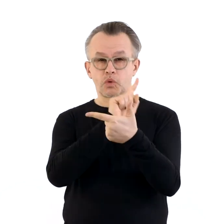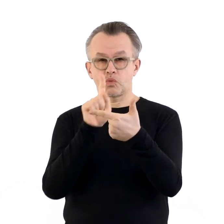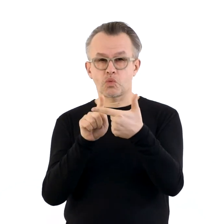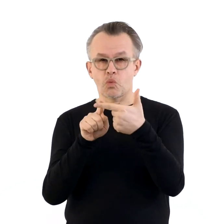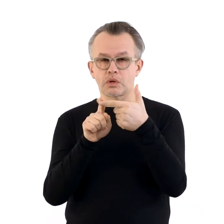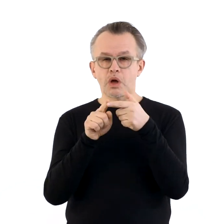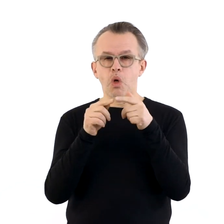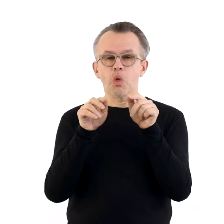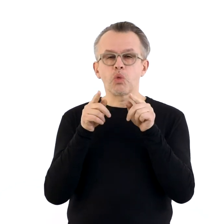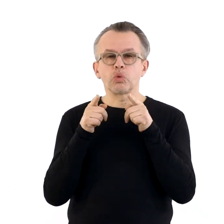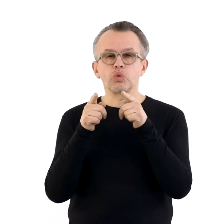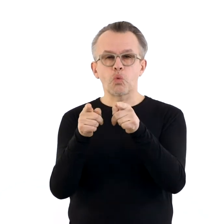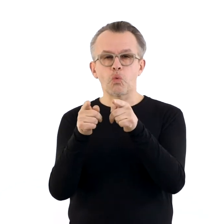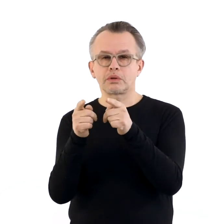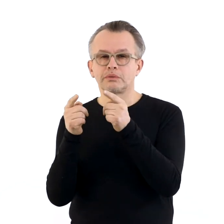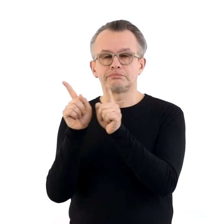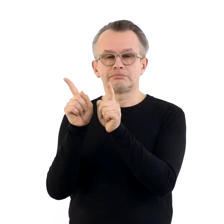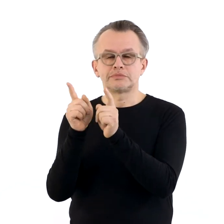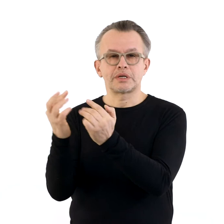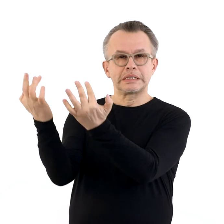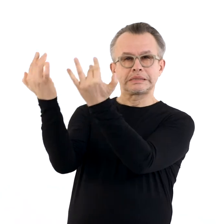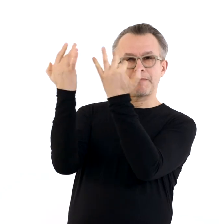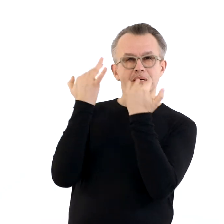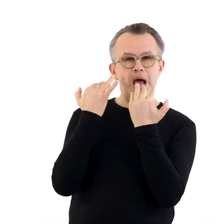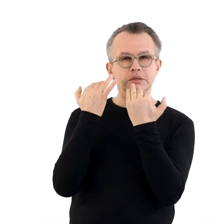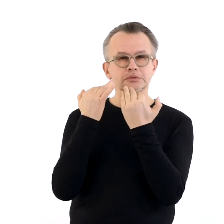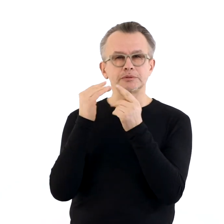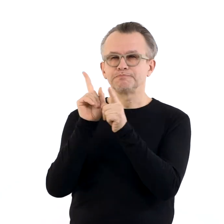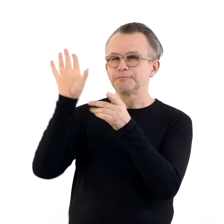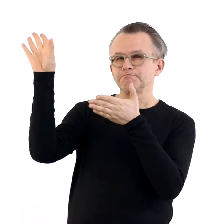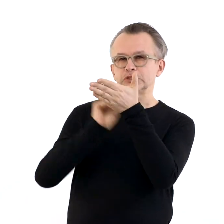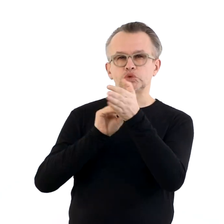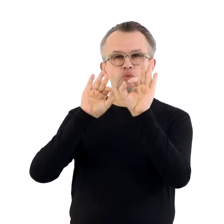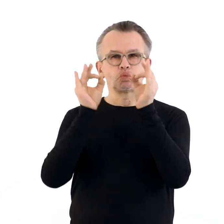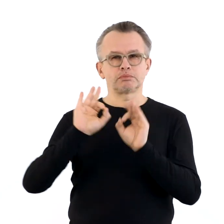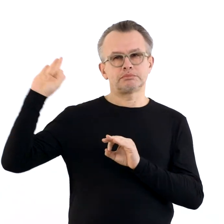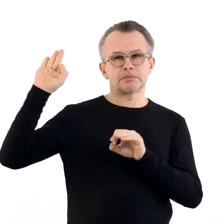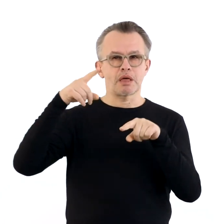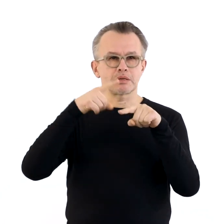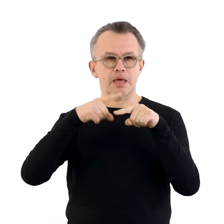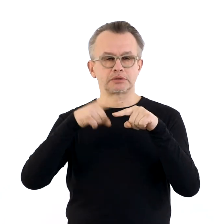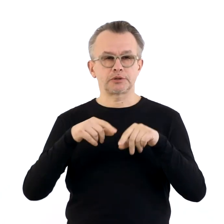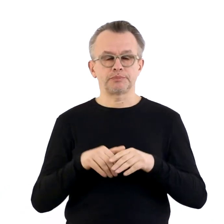oraz nurt inspiracji sztuką grecką.